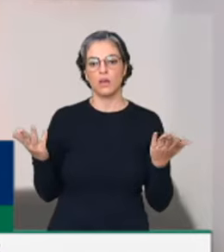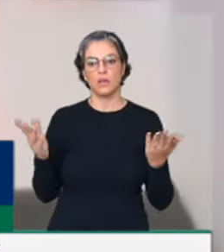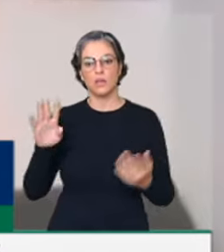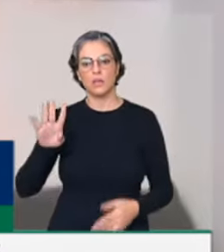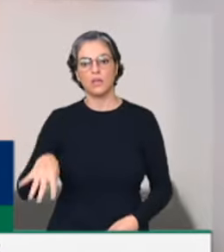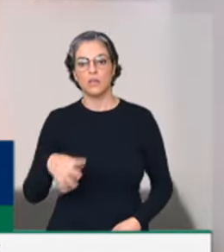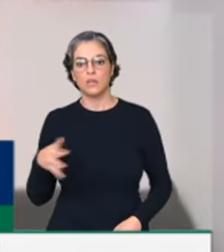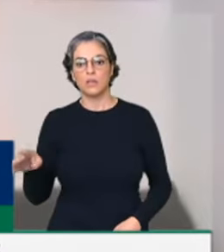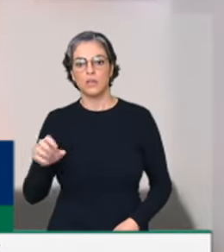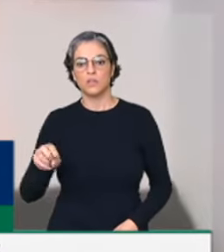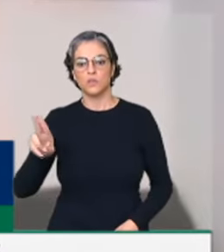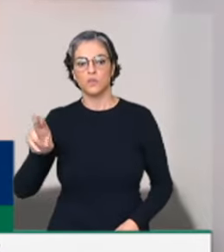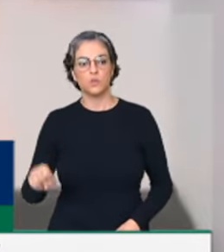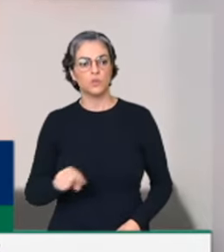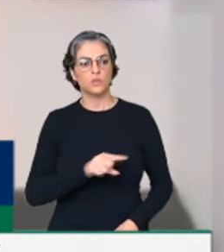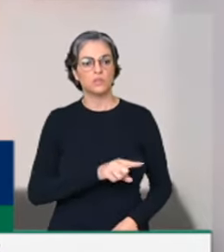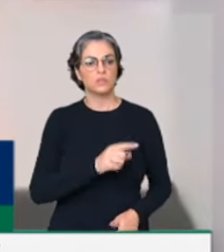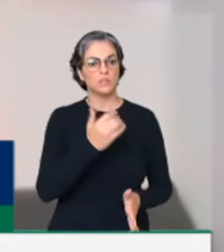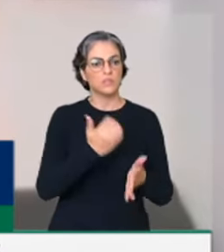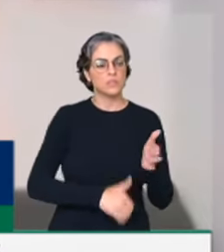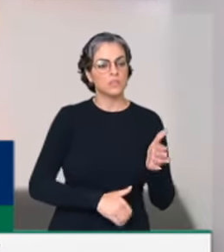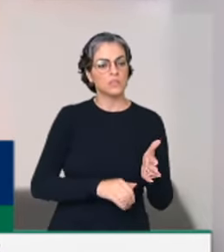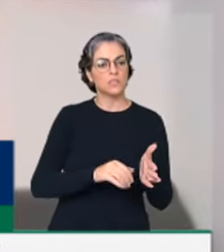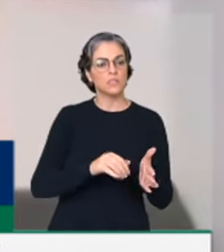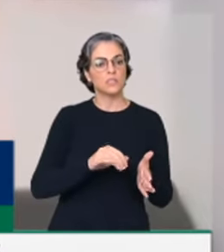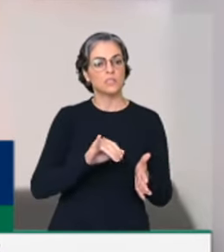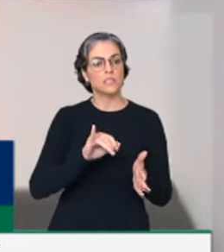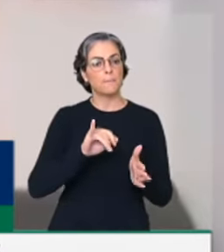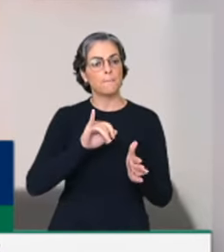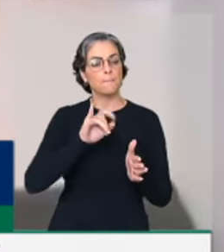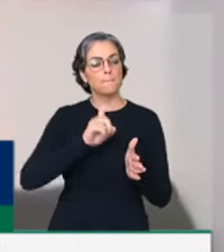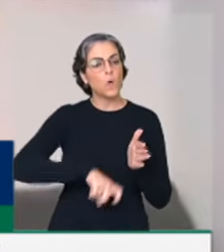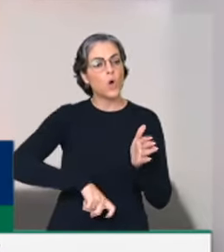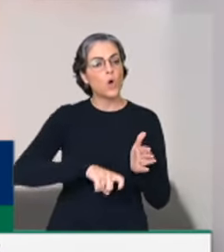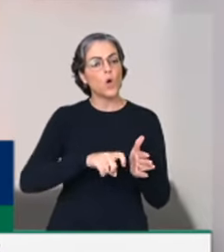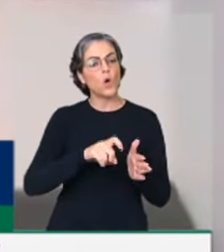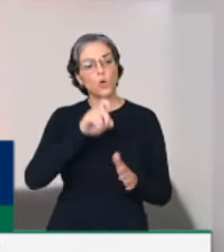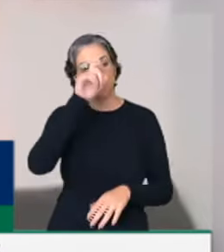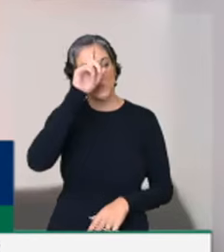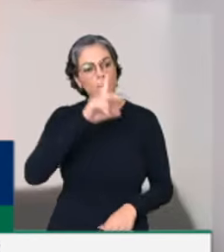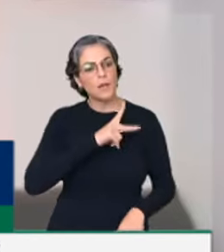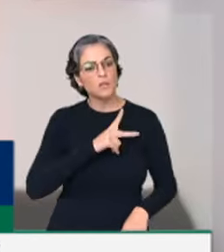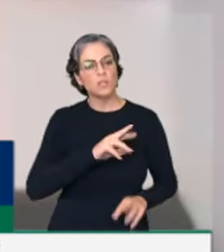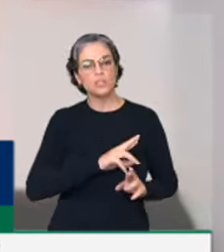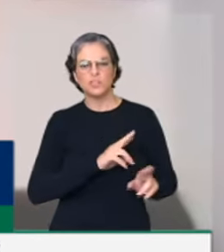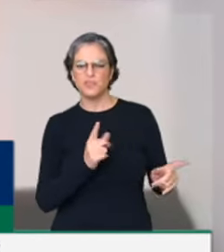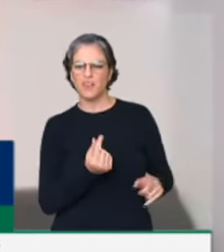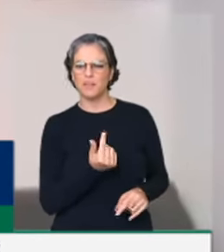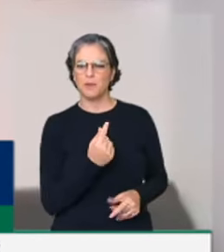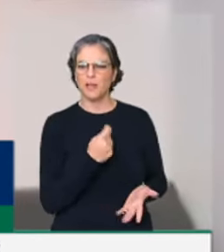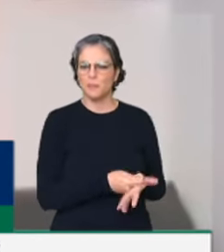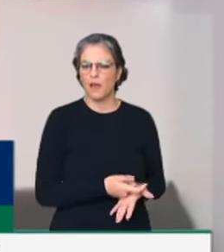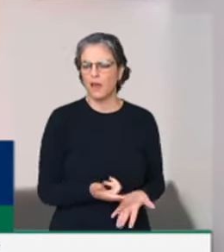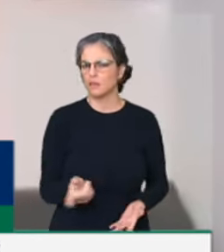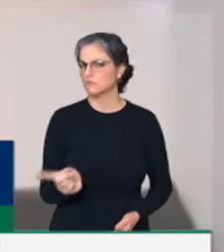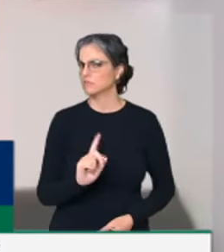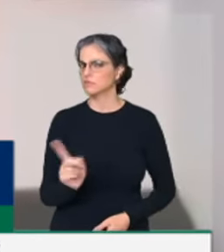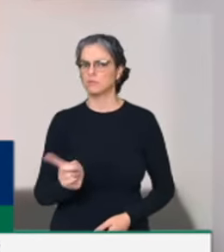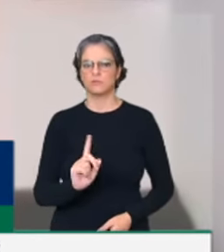ISSO CRIA 2 PORTAS, 2 MEDIDAS.... DENTRO DO MESMO DINHEIRO PÚBLICO PARA ATENDER A ABERTURA DOS LEITOS DE UTI. E NÓS PRECISAMOS, OBVIAMENTE, TER CRITÉRIOS TÉCNICOS DE